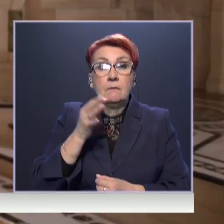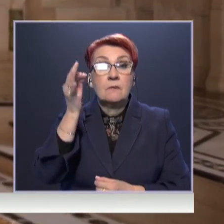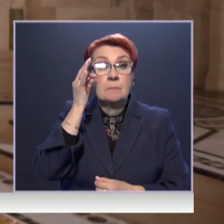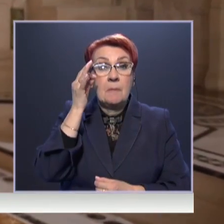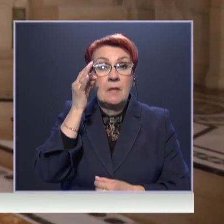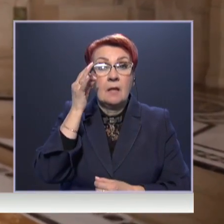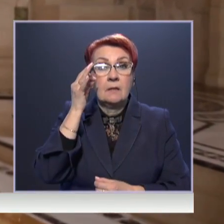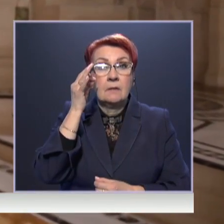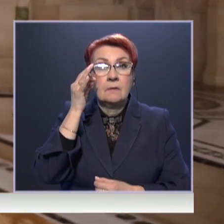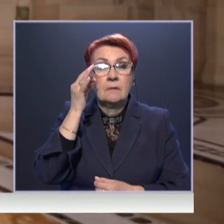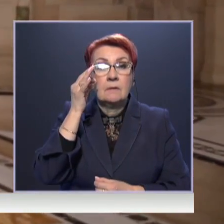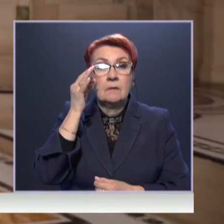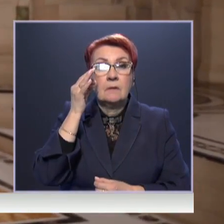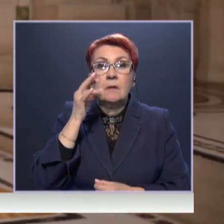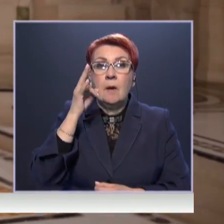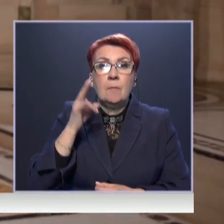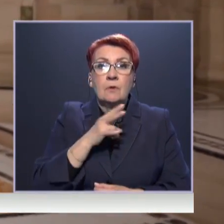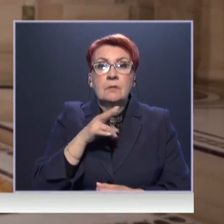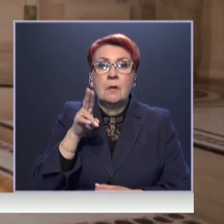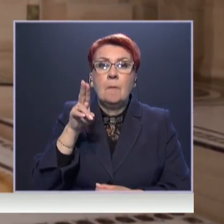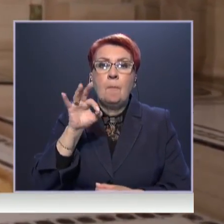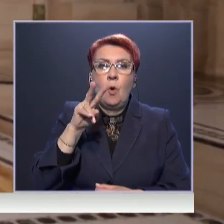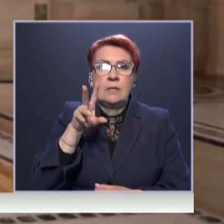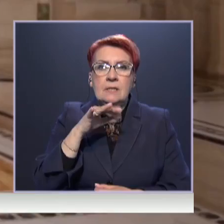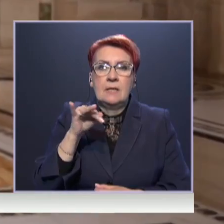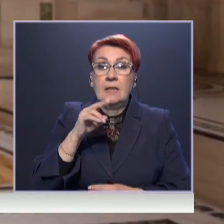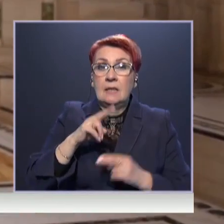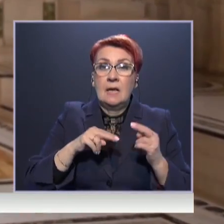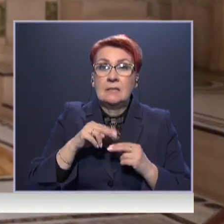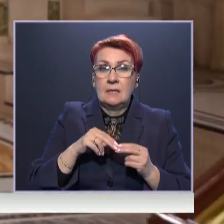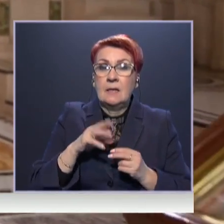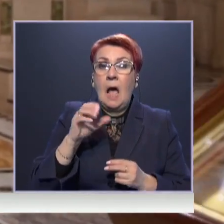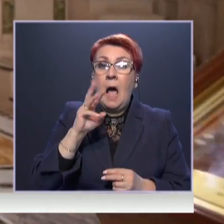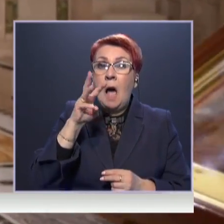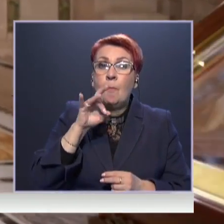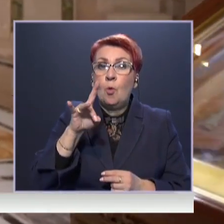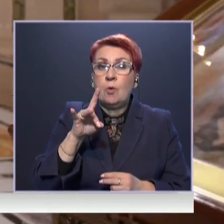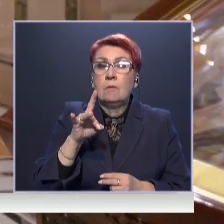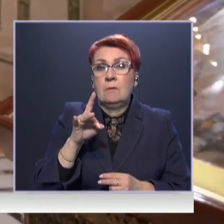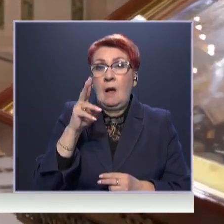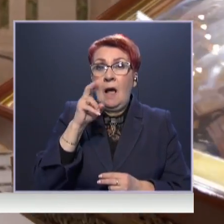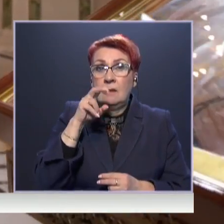протопресс свитер Михаил польский на строительстве беломорканала ссыльный священник встретил бывшего